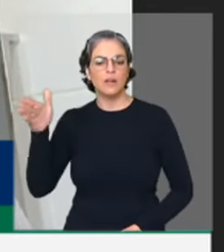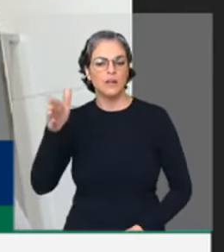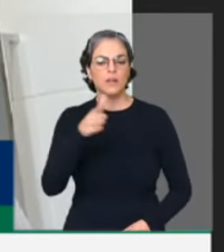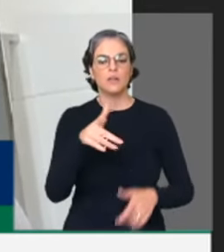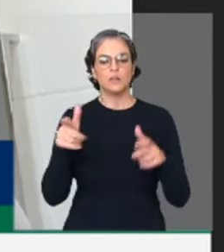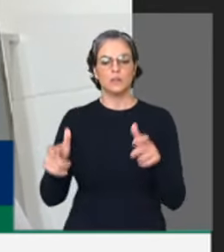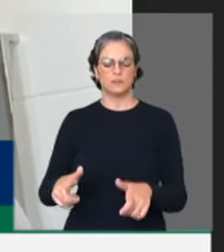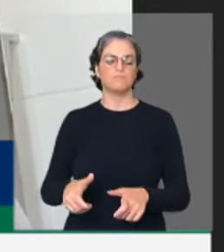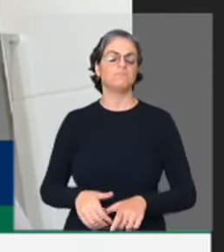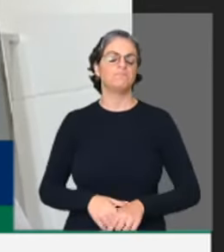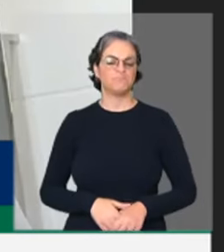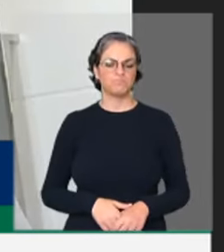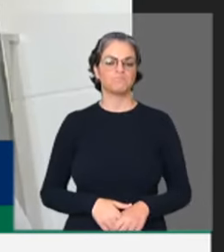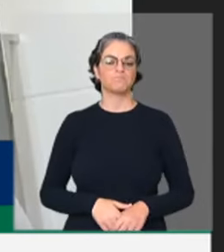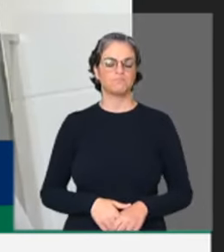MARCOU... DEFINITIVAMENTE....